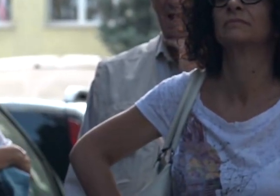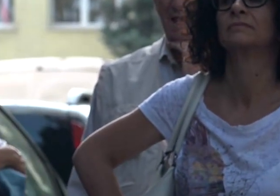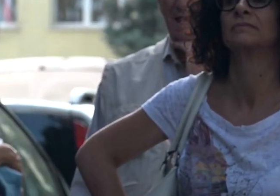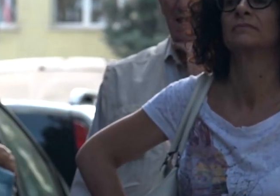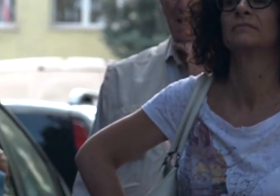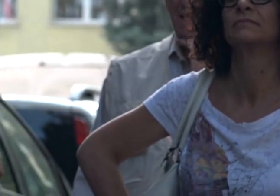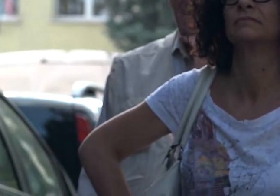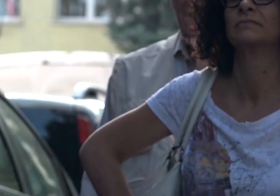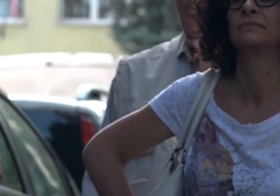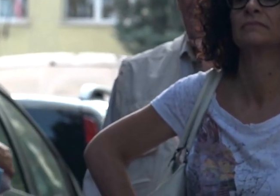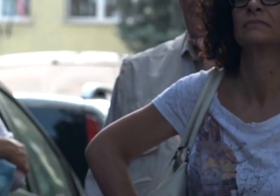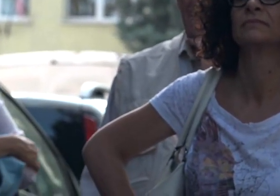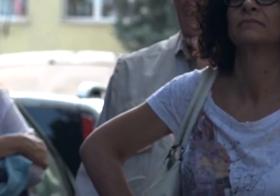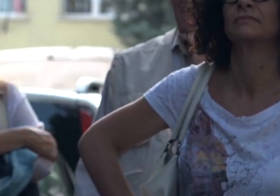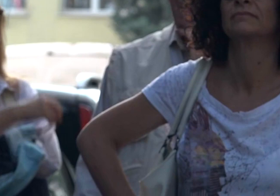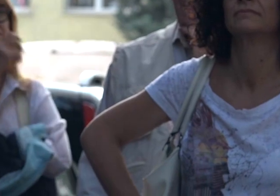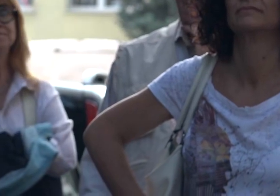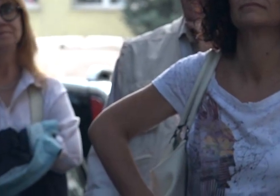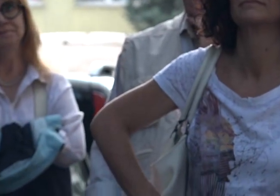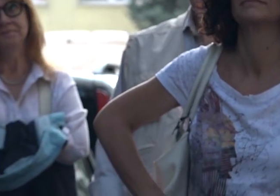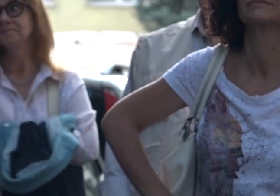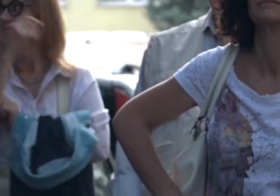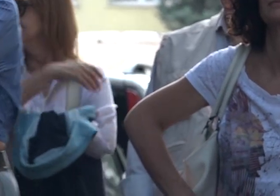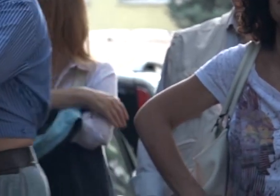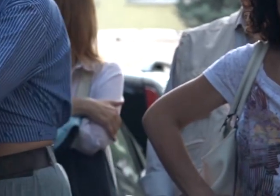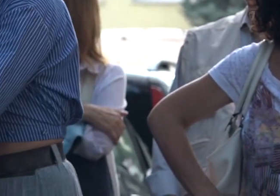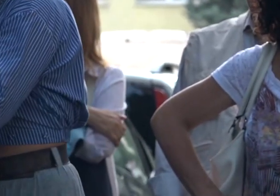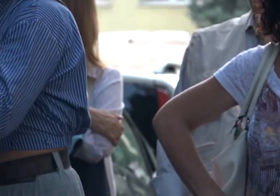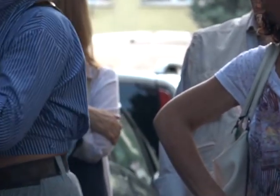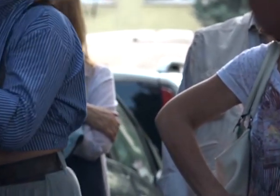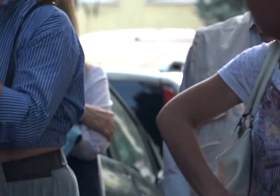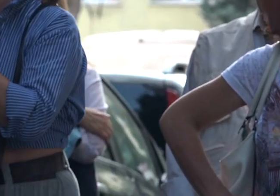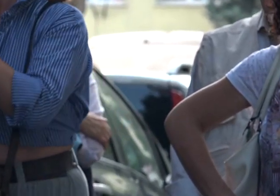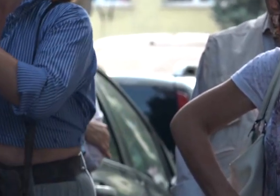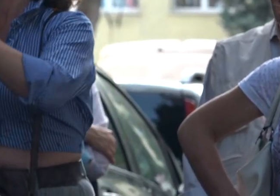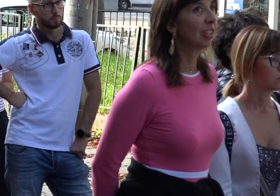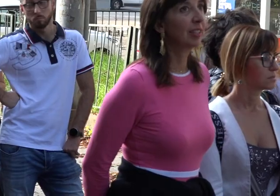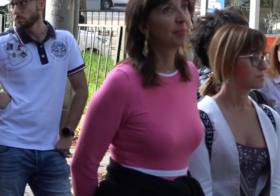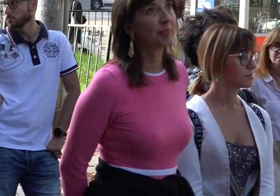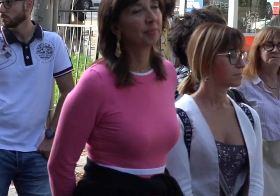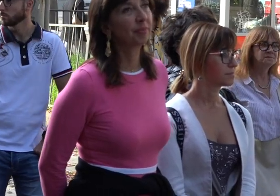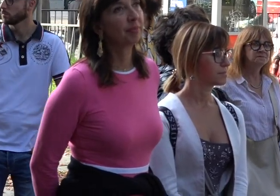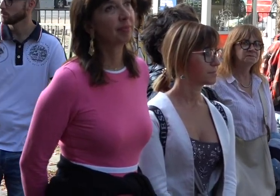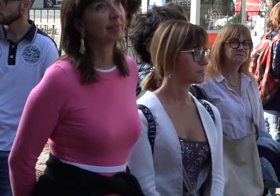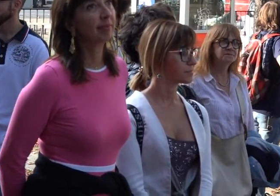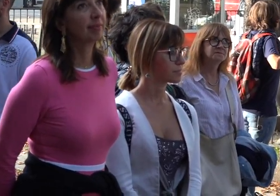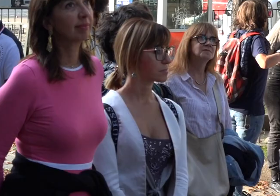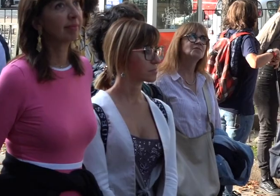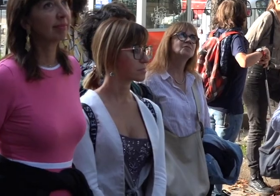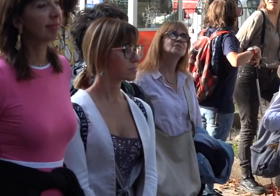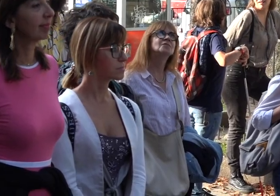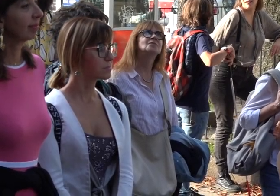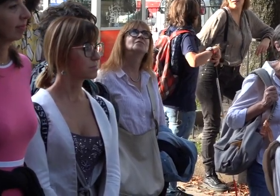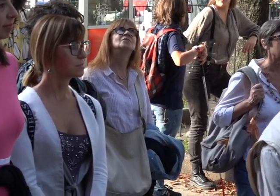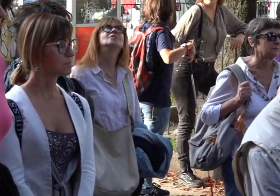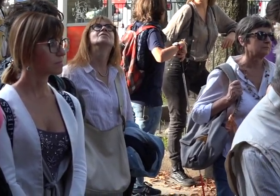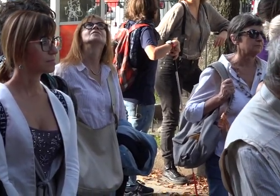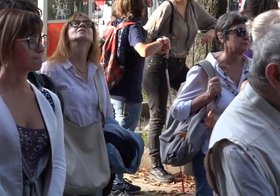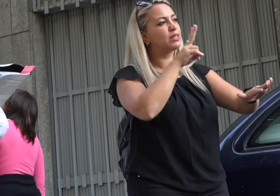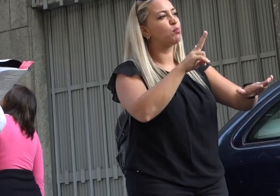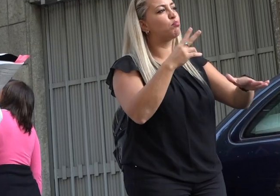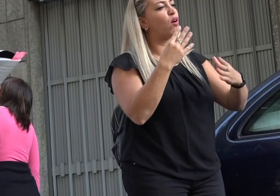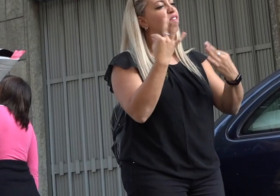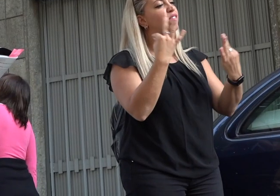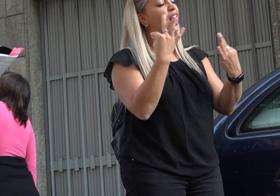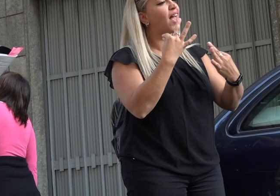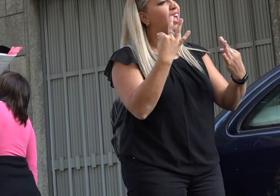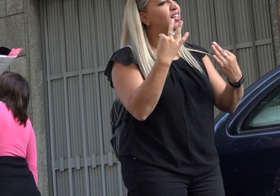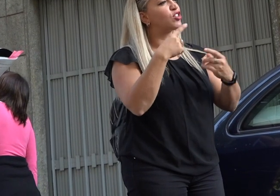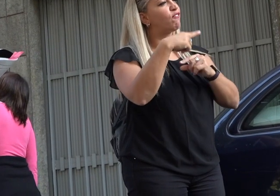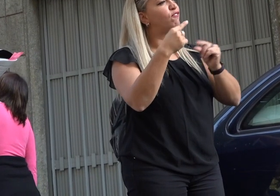mezzo a queste foglie e sono in ascolto. Intorno a me c'è un tappeto fresco di fogliame che mi avvolge.